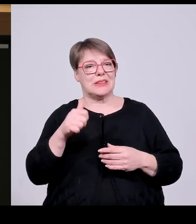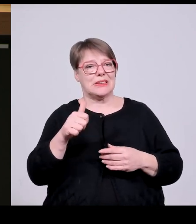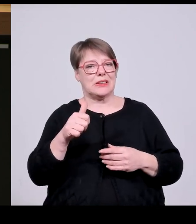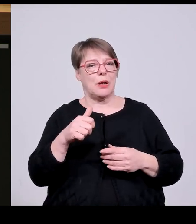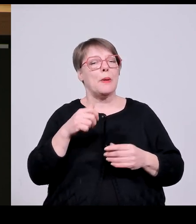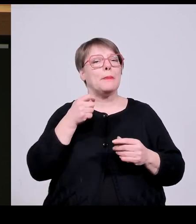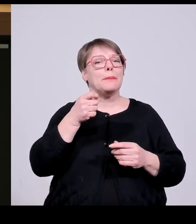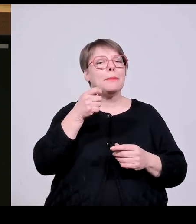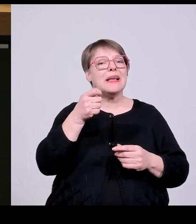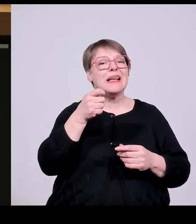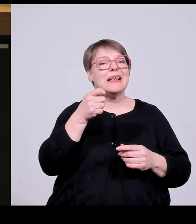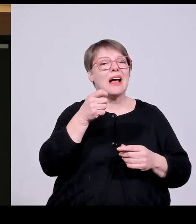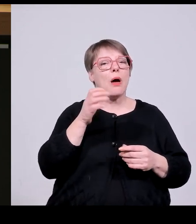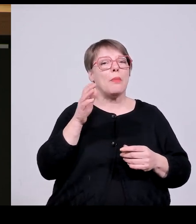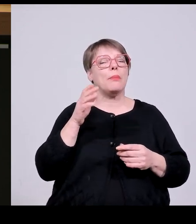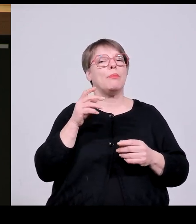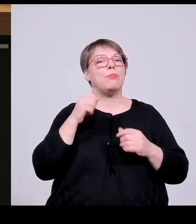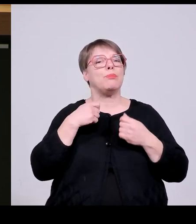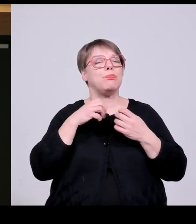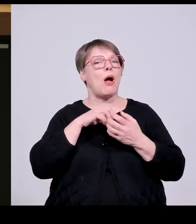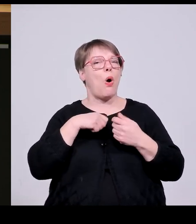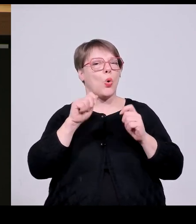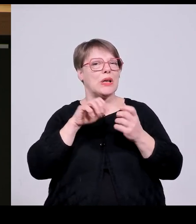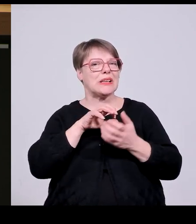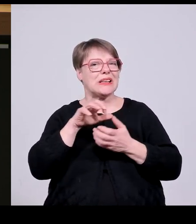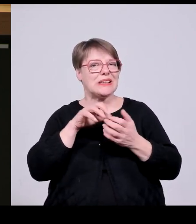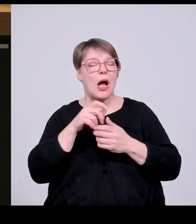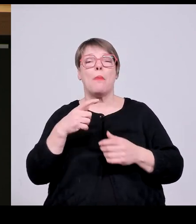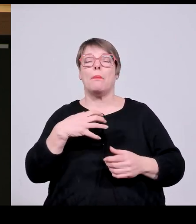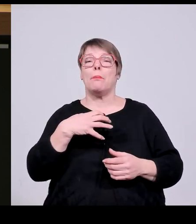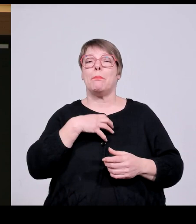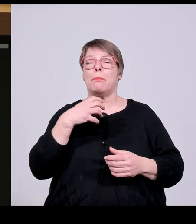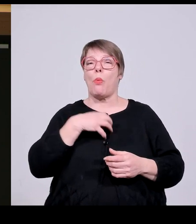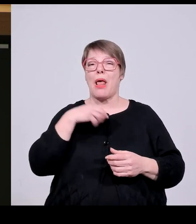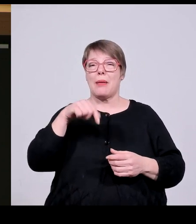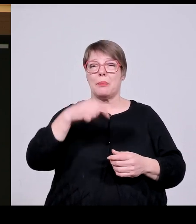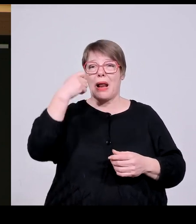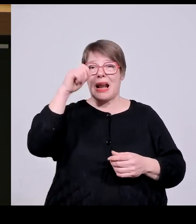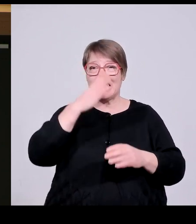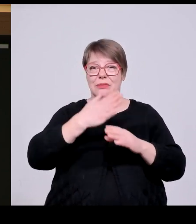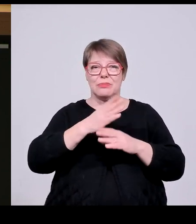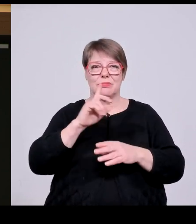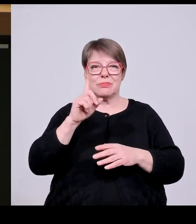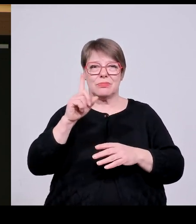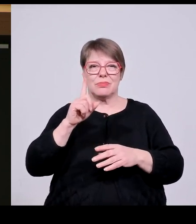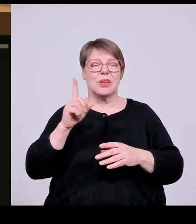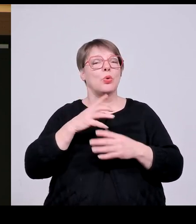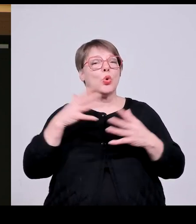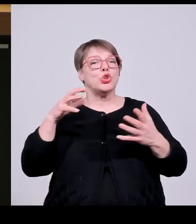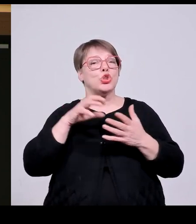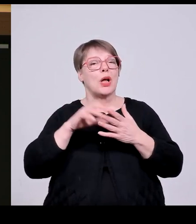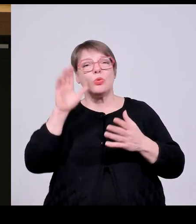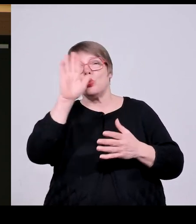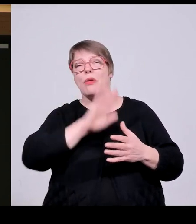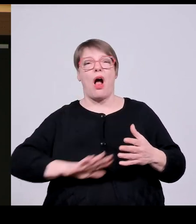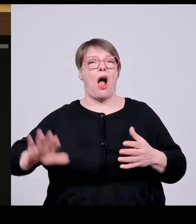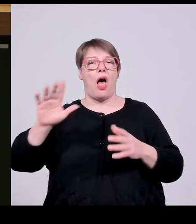bauen, bauen, bauen wollen muss, sondern die politischen Rahmenbedingungen müssen auch dafür geschaffen werden. Da hat die CDU mehrere verheerende Fehler gemat